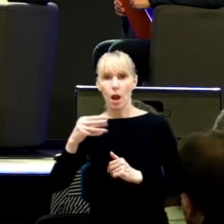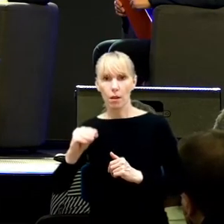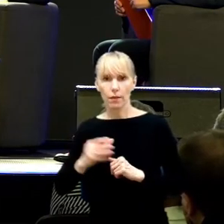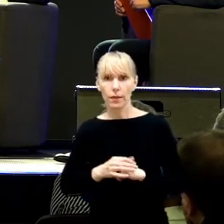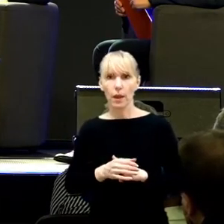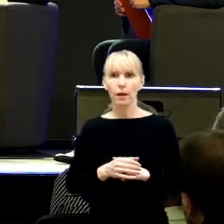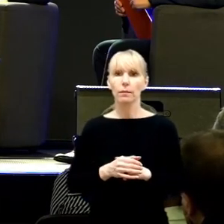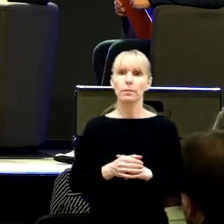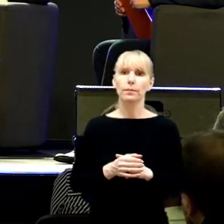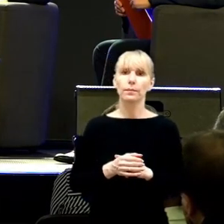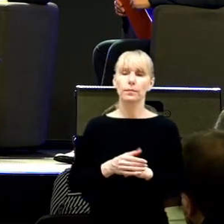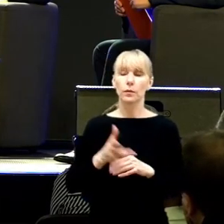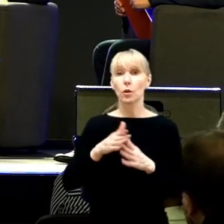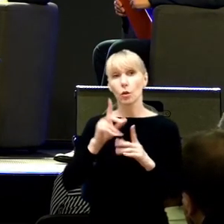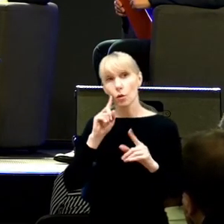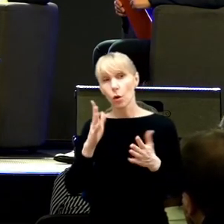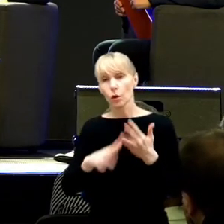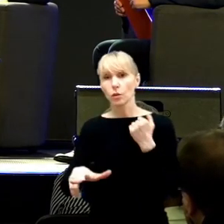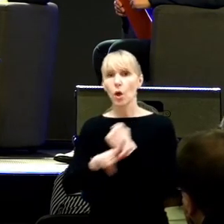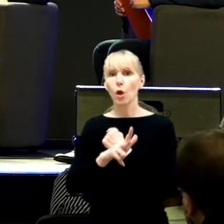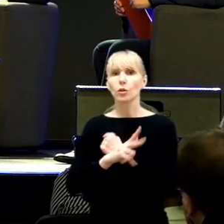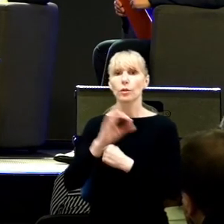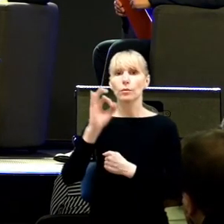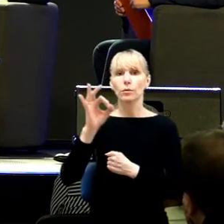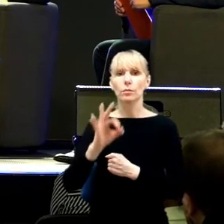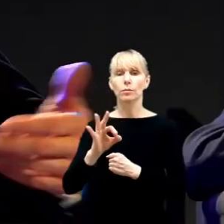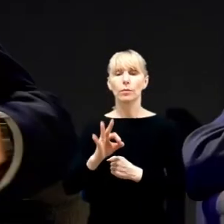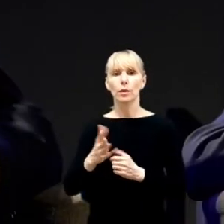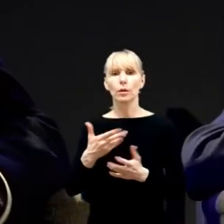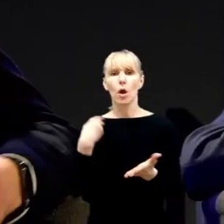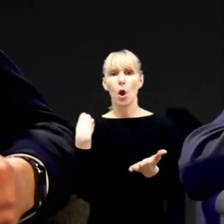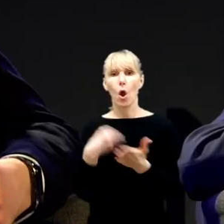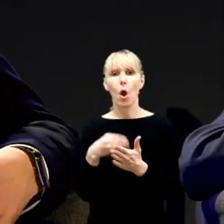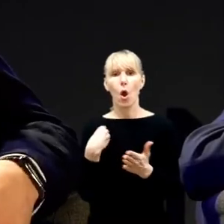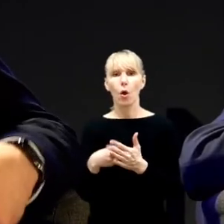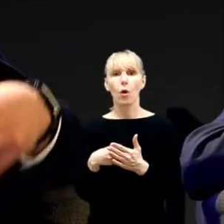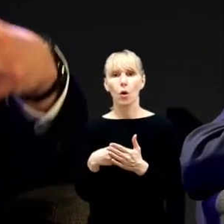to jest 80% kosztów przedsięwzięcia,